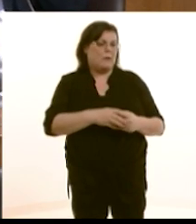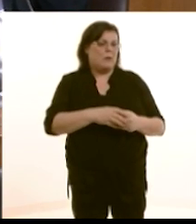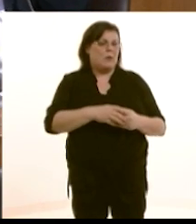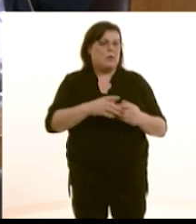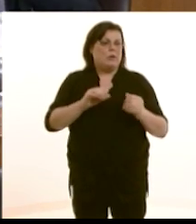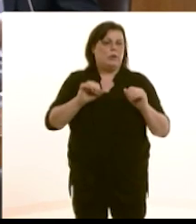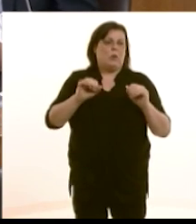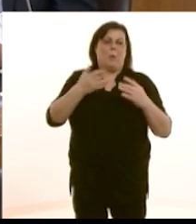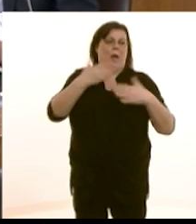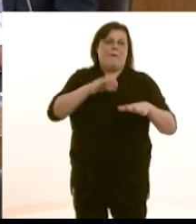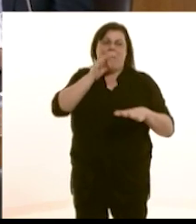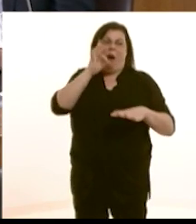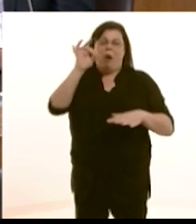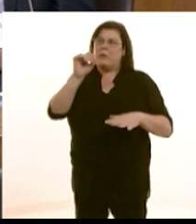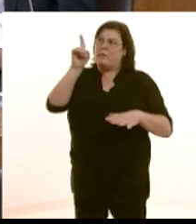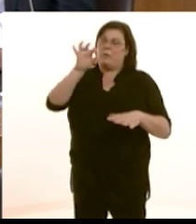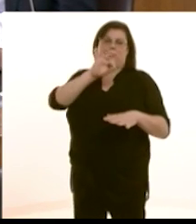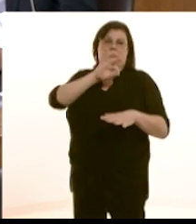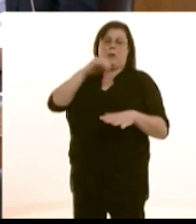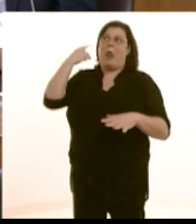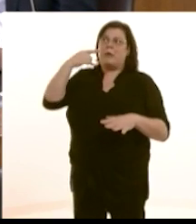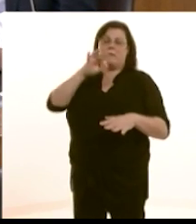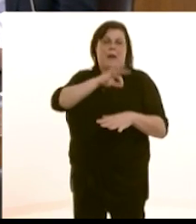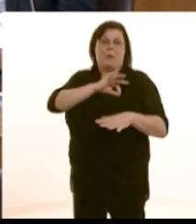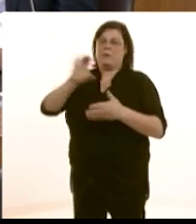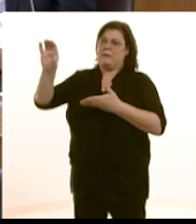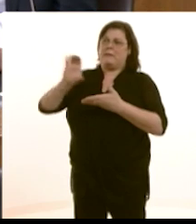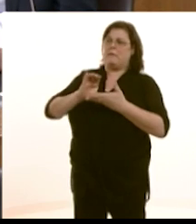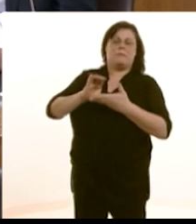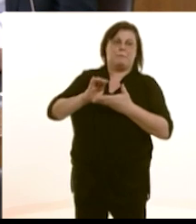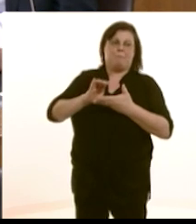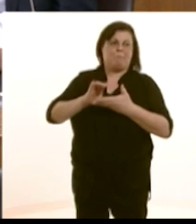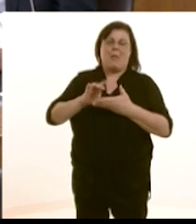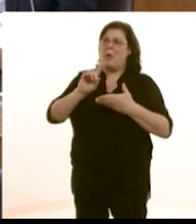lwfans hwn i gael ei ddatganoli. Nid oes siarad wedi bod ynglyn ‚ hyn. Nid wyf yn gwybod